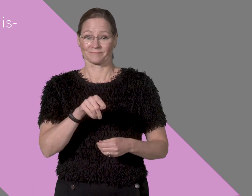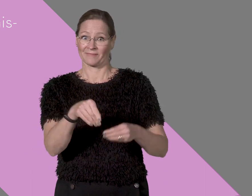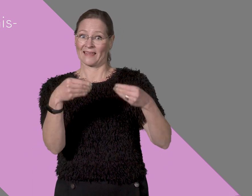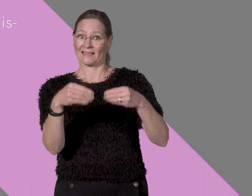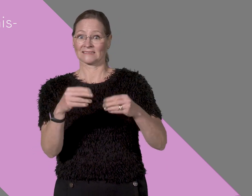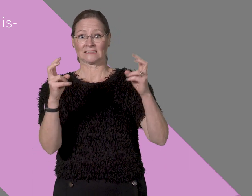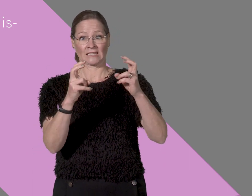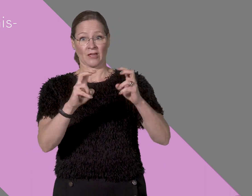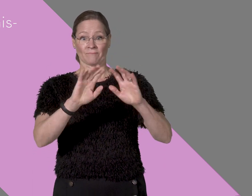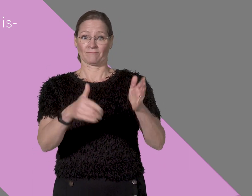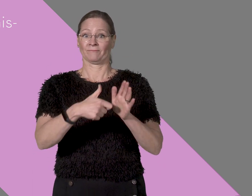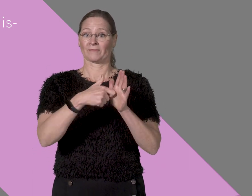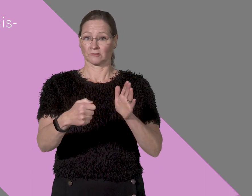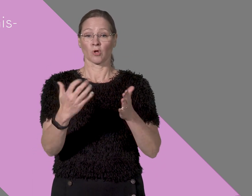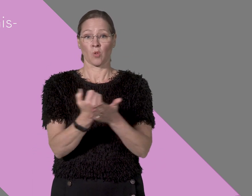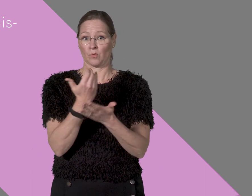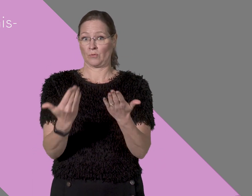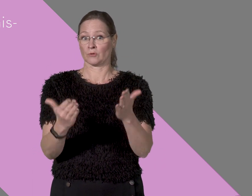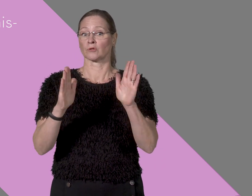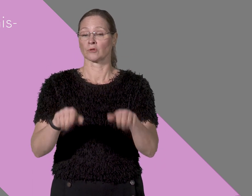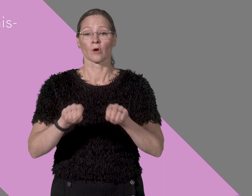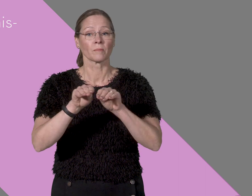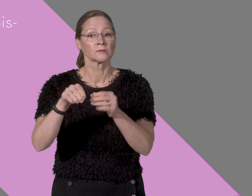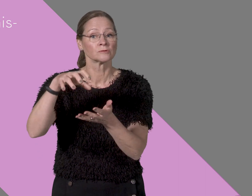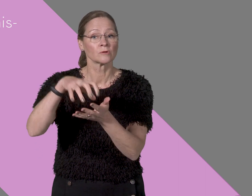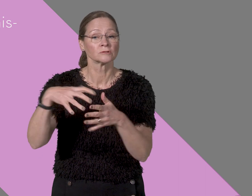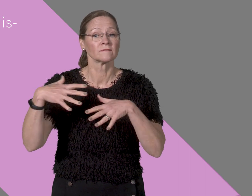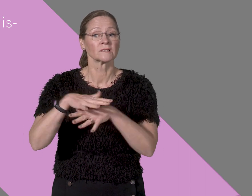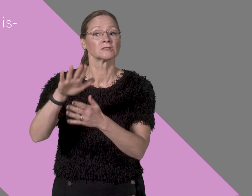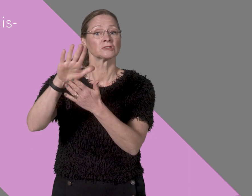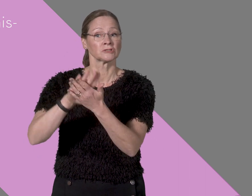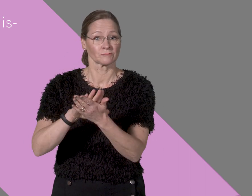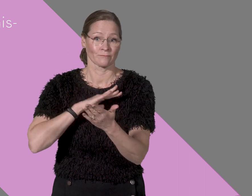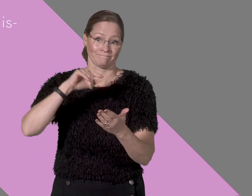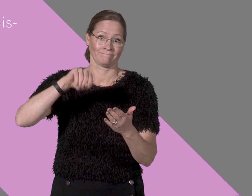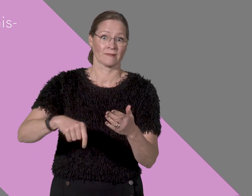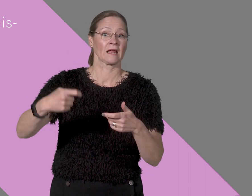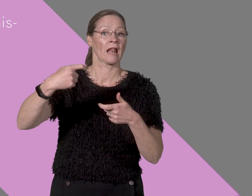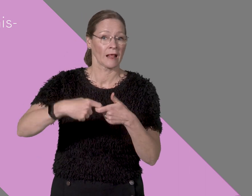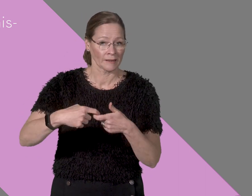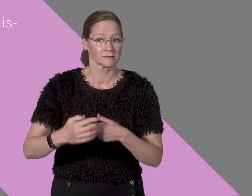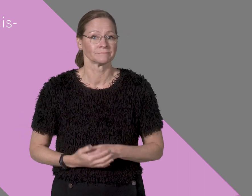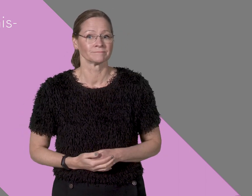Esitteen sähköinen versio löytyy jo Opetushallituksen verkkosivulta - oheisen linkin takaa.